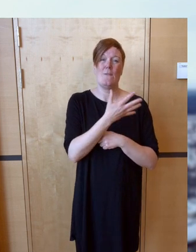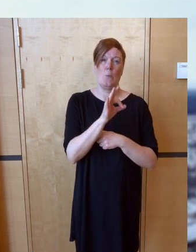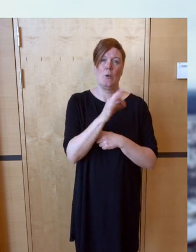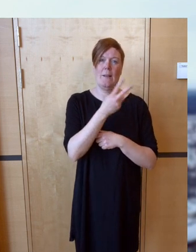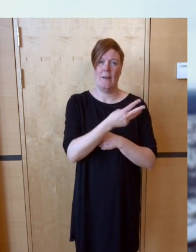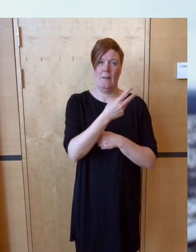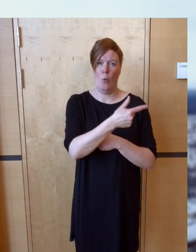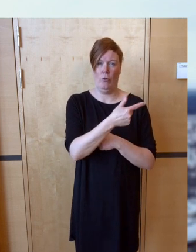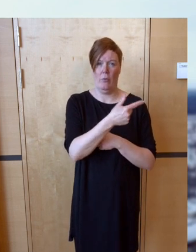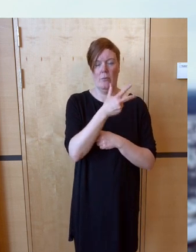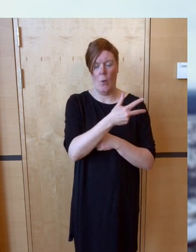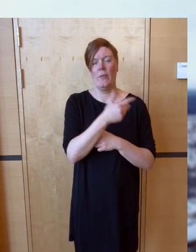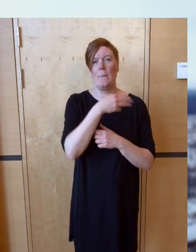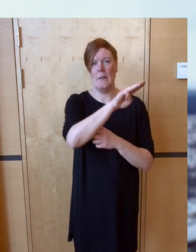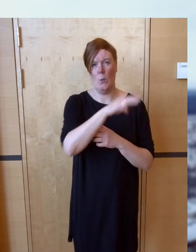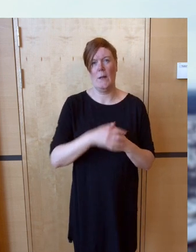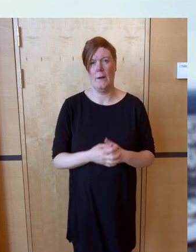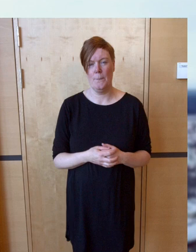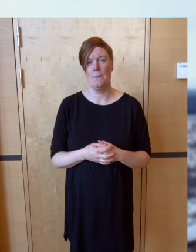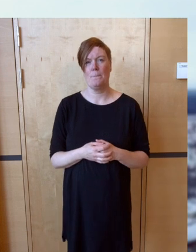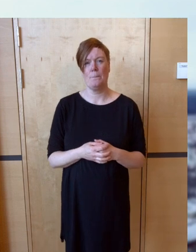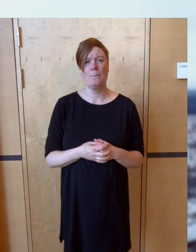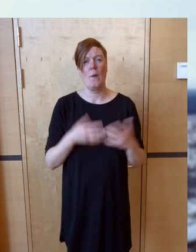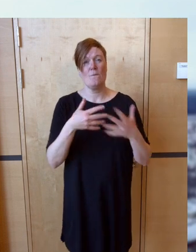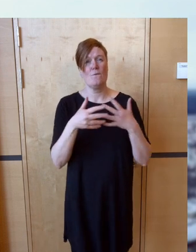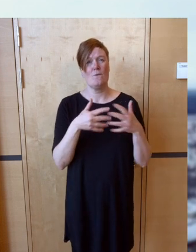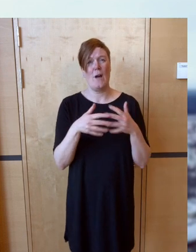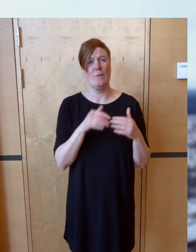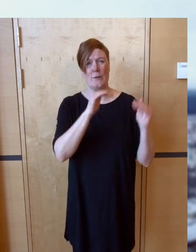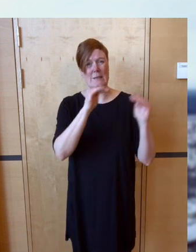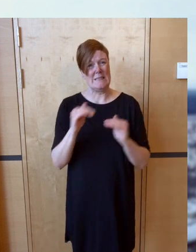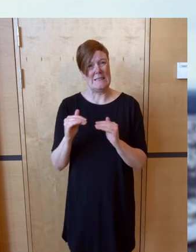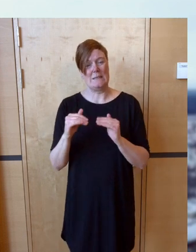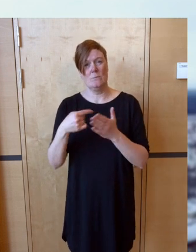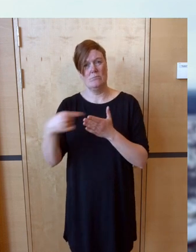Orsakerna till det här är ju ovanligt stora nedskrivningar för